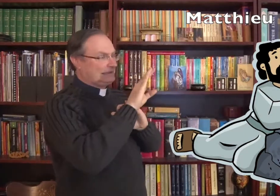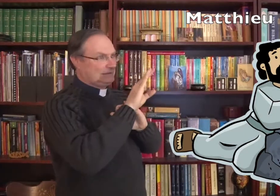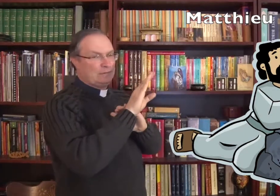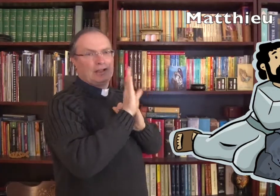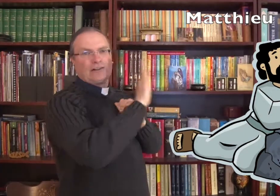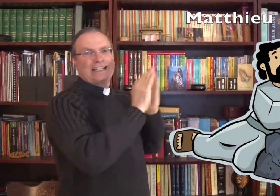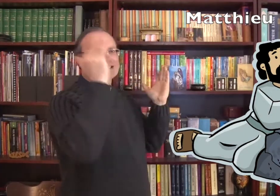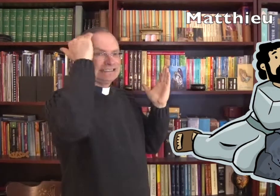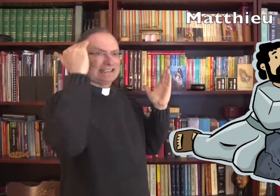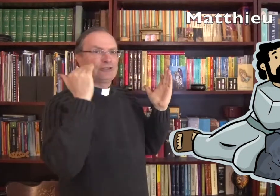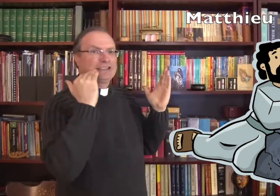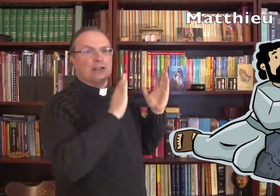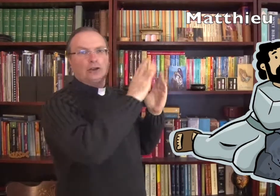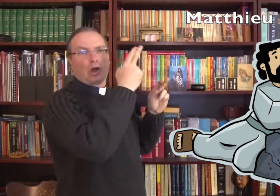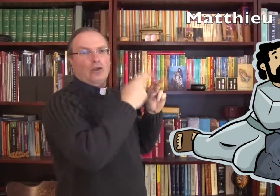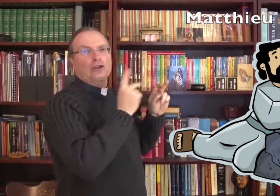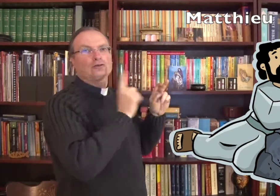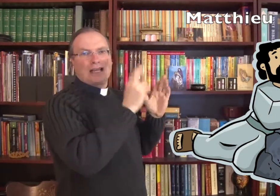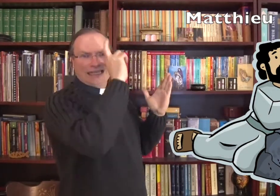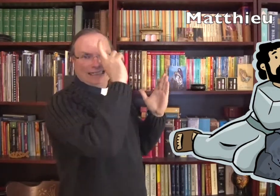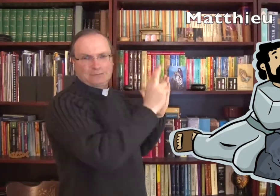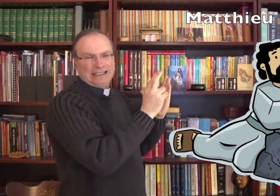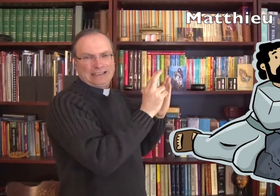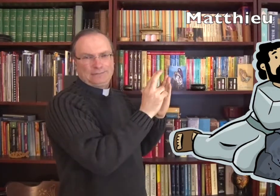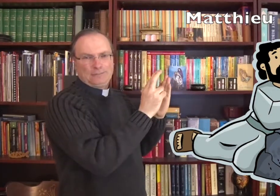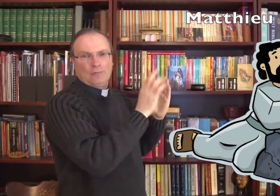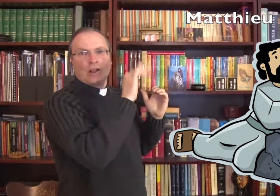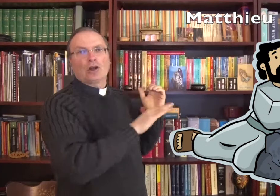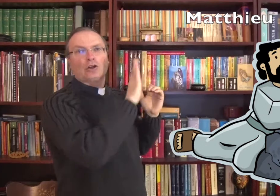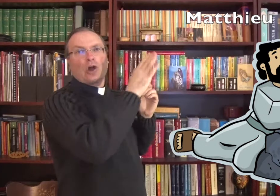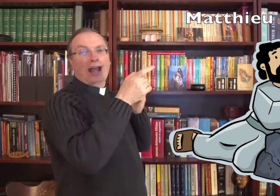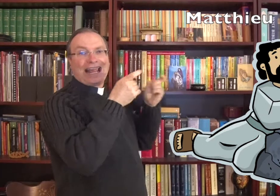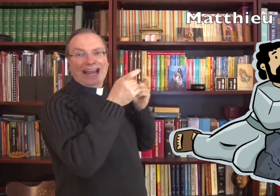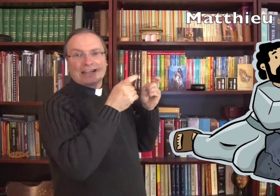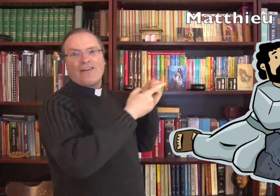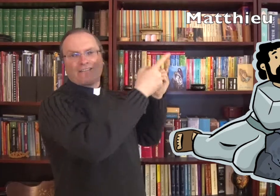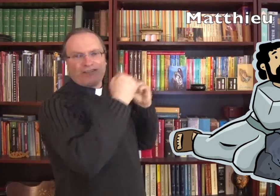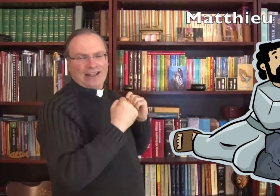Que la sainteté de ton nom soit respectée, que ton règne vienne,